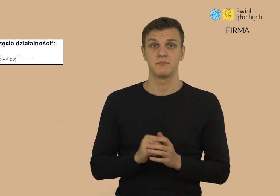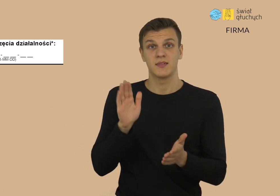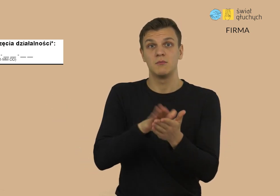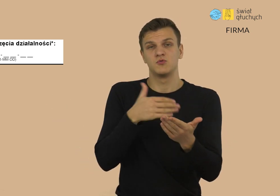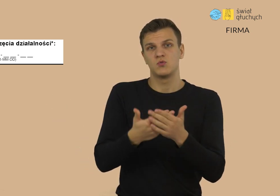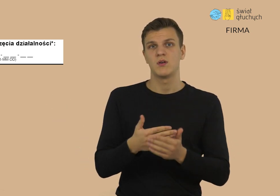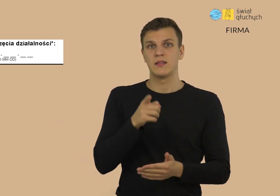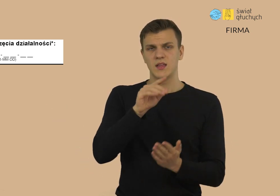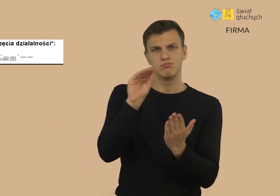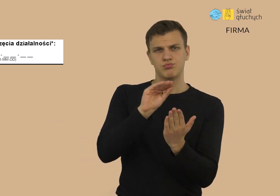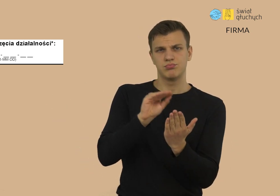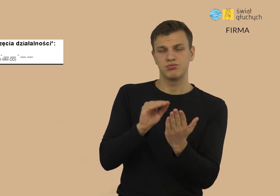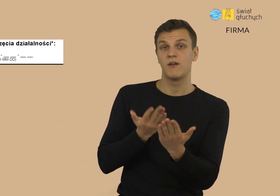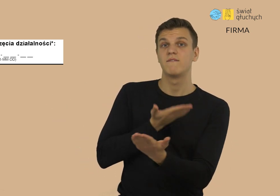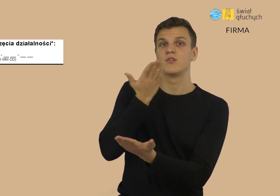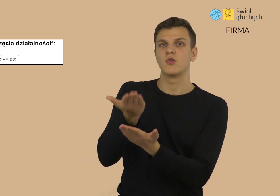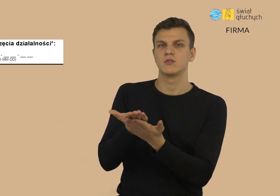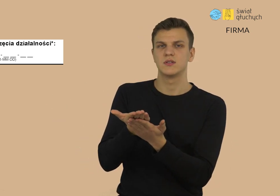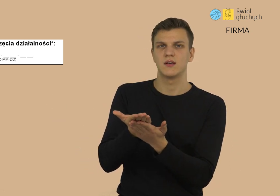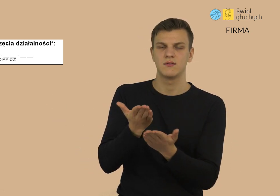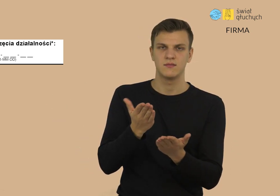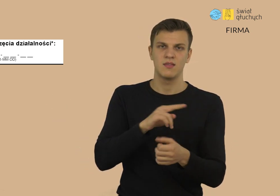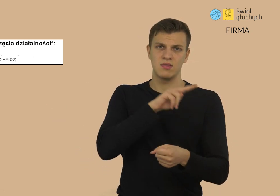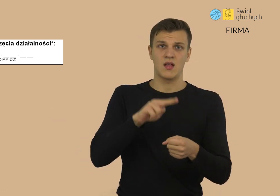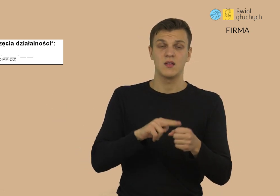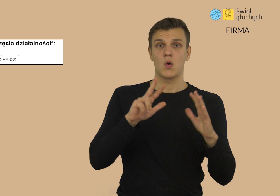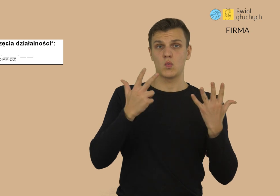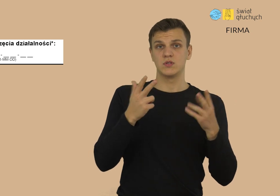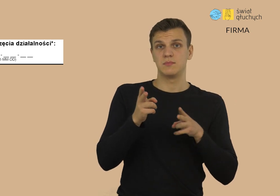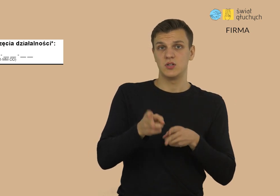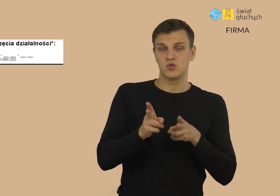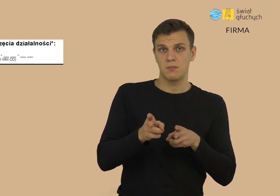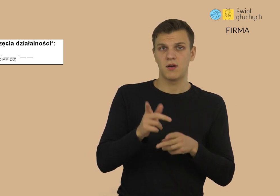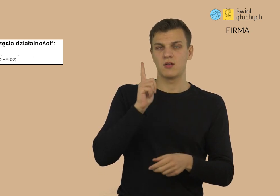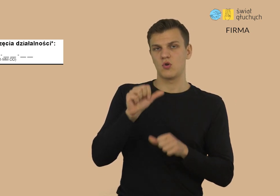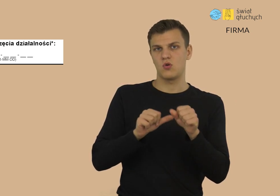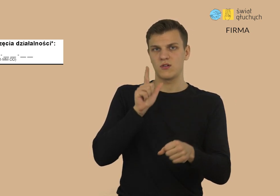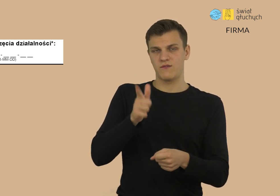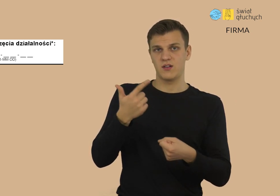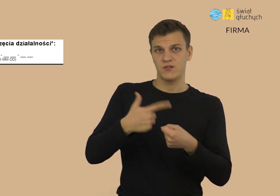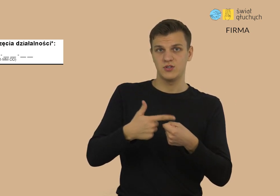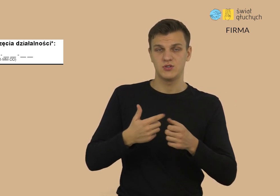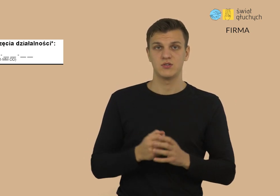Na przykład, jeśli wypełniasz wniosek 8 listopada 2020 roku,